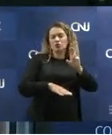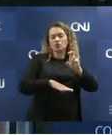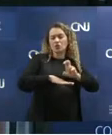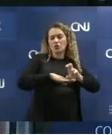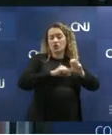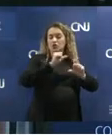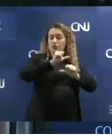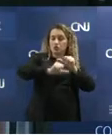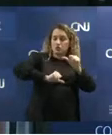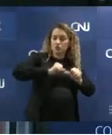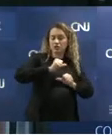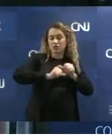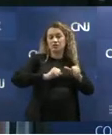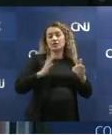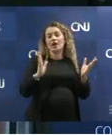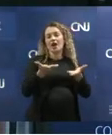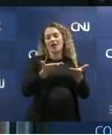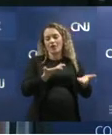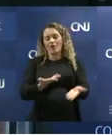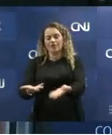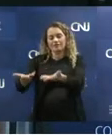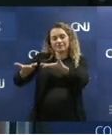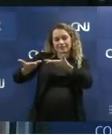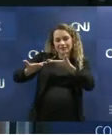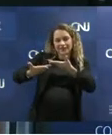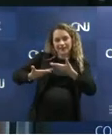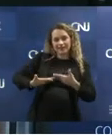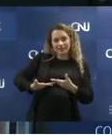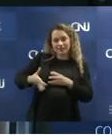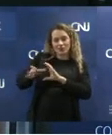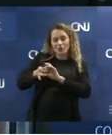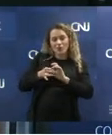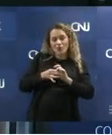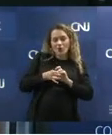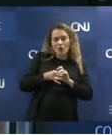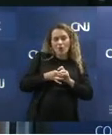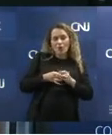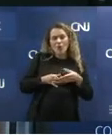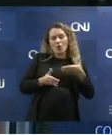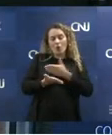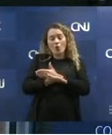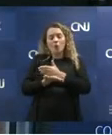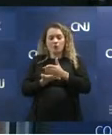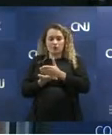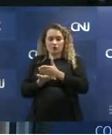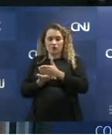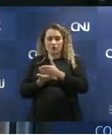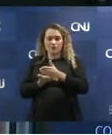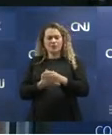e agora trazemos esse conceito da paridade na origem. É curioso e inclusive